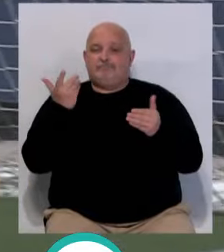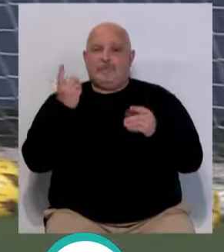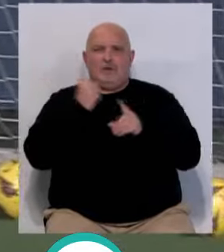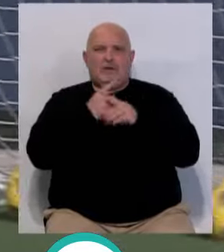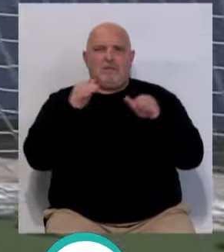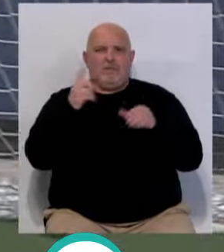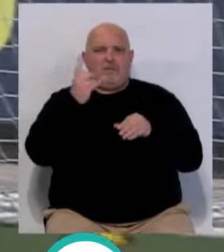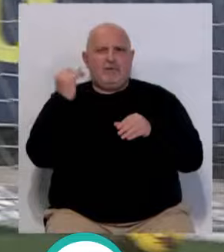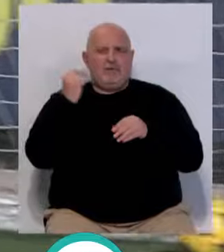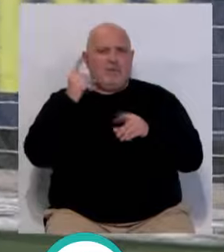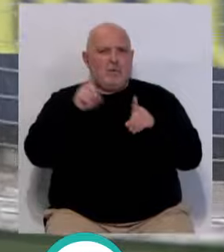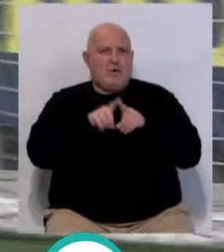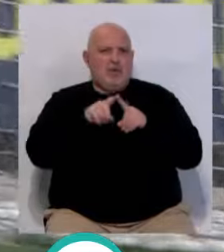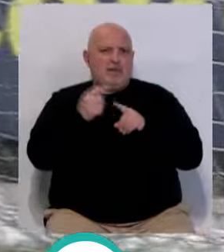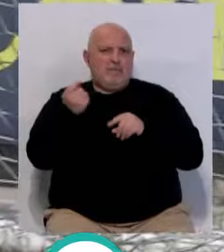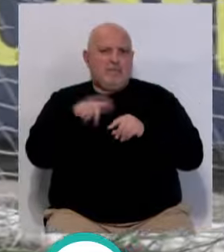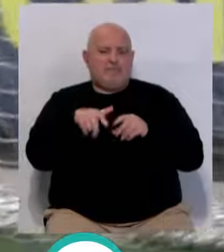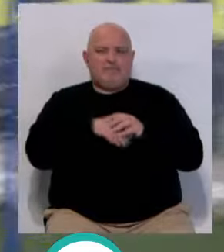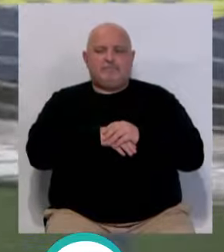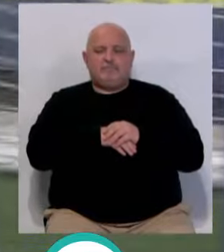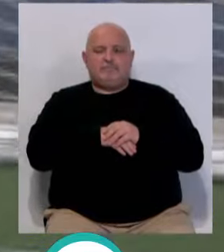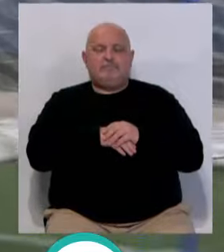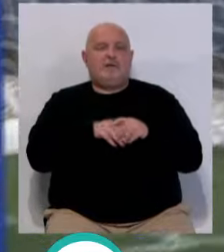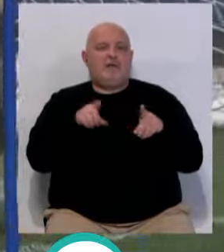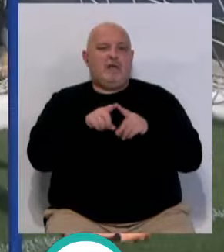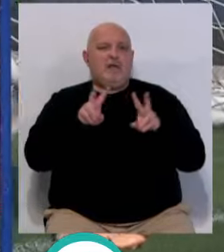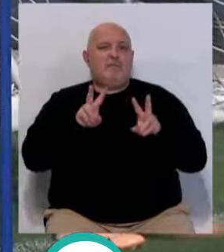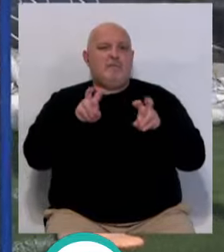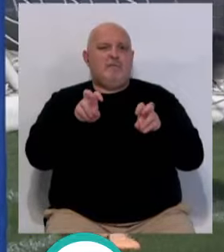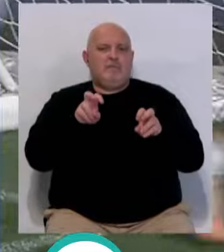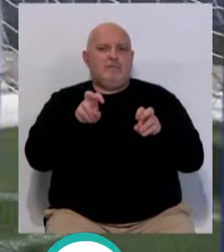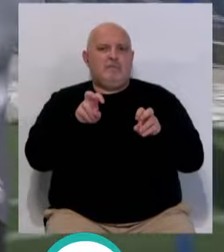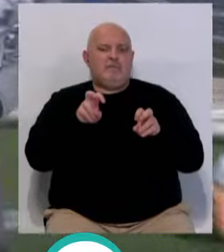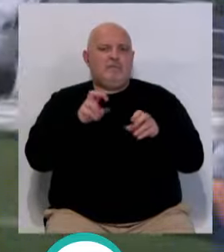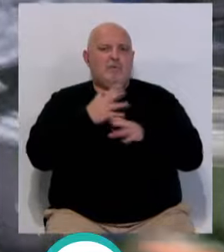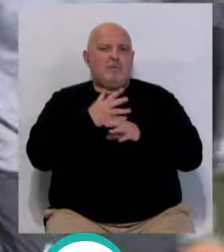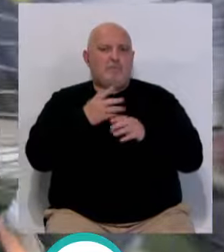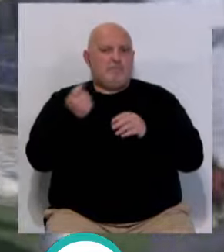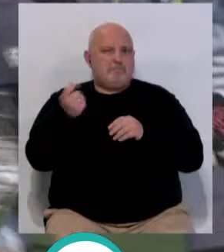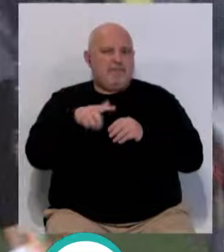parece no un partido también allí También al principio me parece fue una jugada muy similar